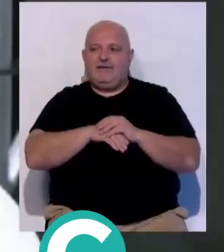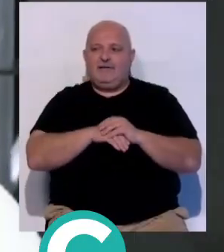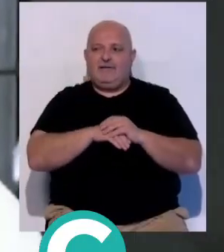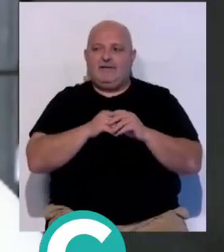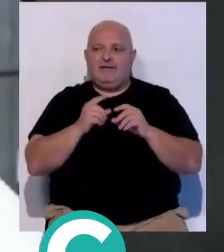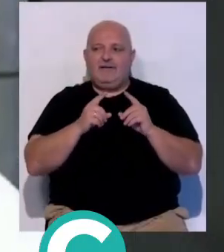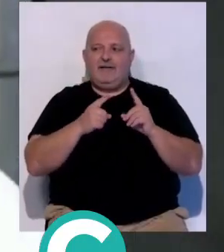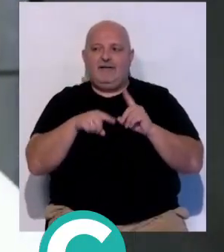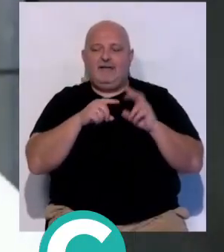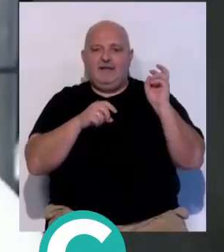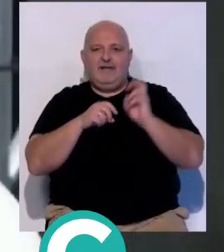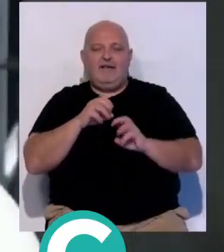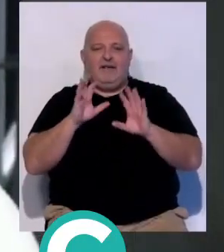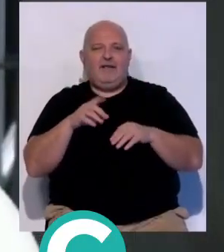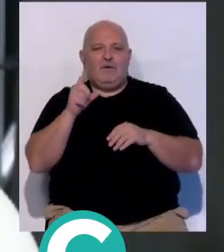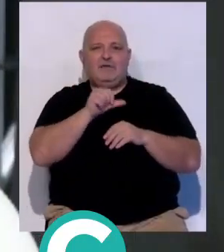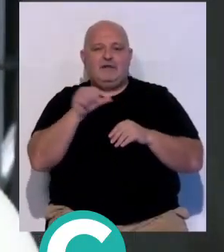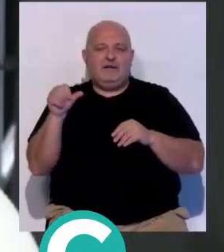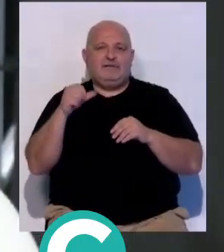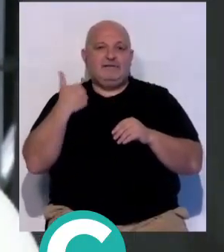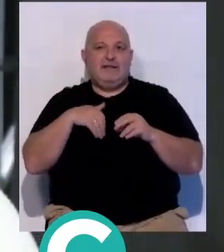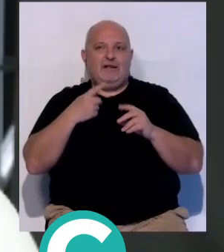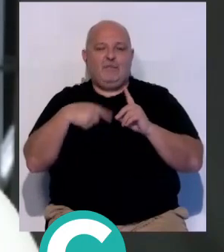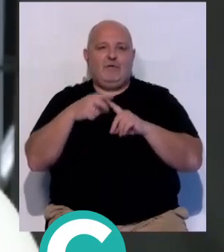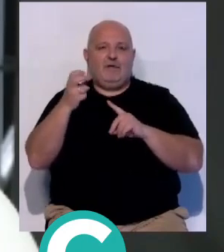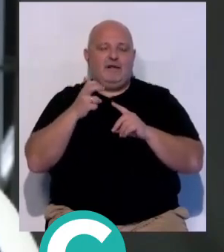llega te vas a Cádiz te llevas una semanita y cuando viene de vuelta No te entiendo un [ __ ]